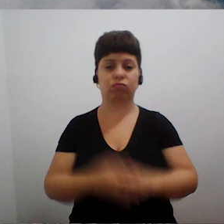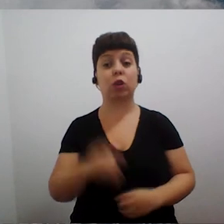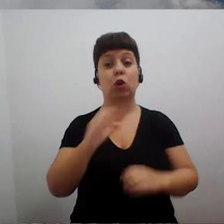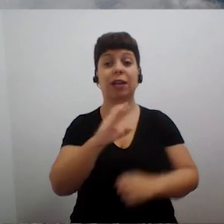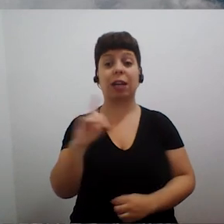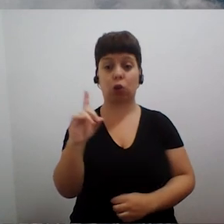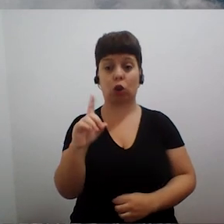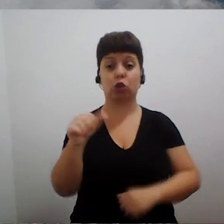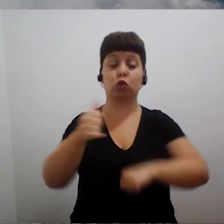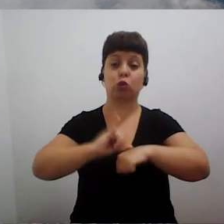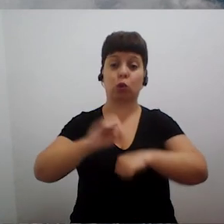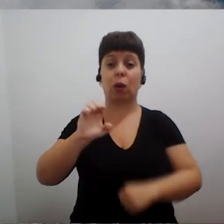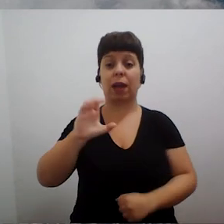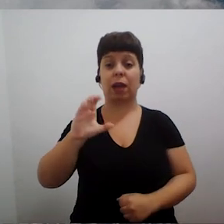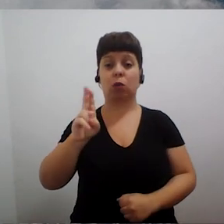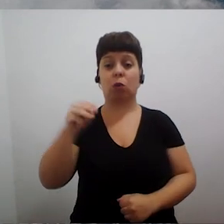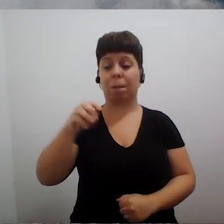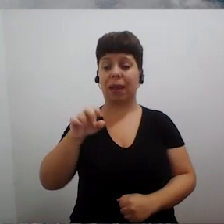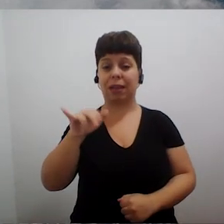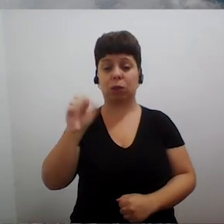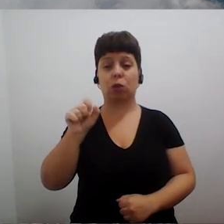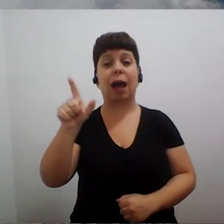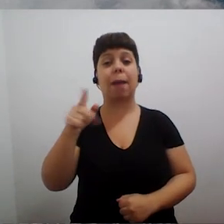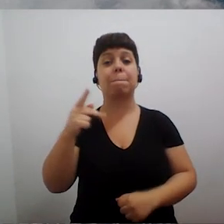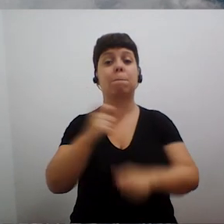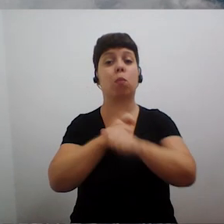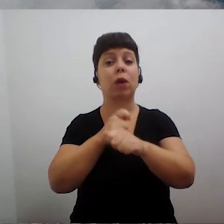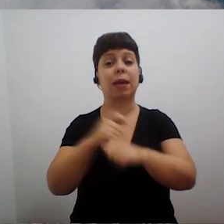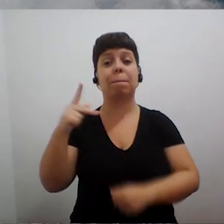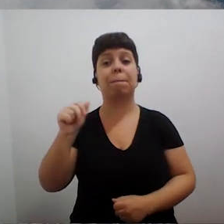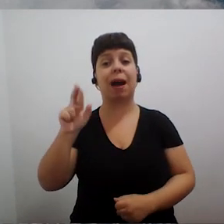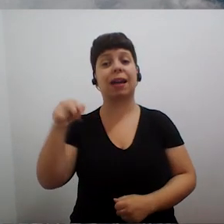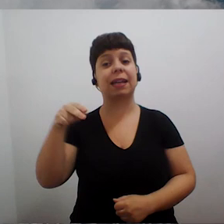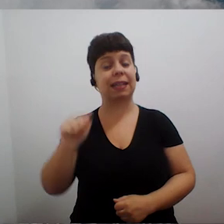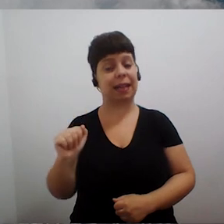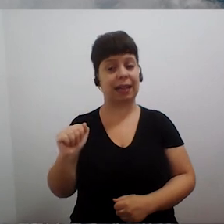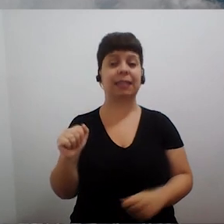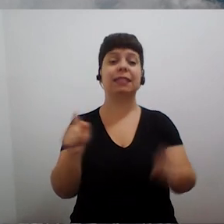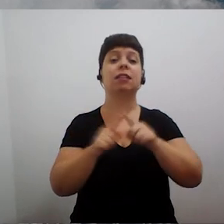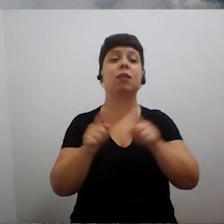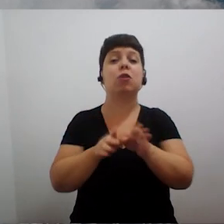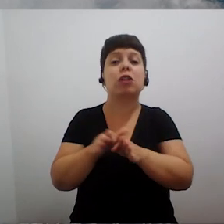é coordenador do Núcleo Ecumênico Inter-Religioso da PUC do Paraná e foi coordenador da Comissão Teológica do Conselho Nacional